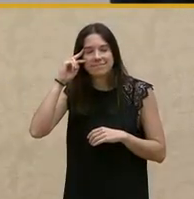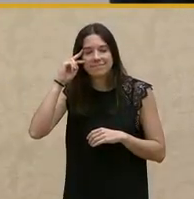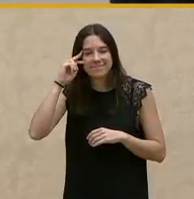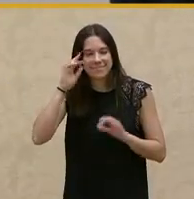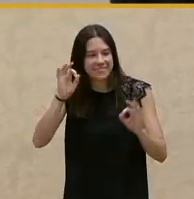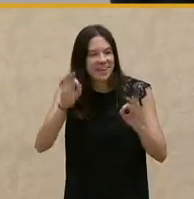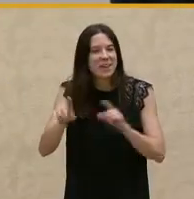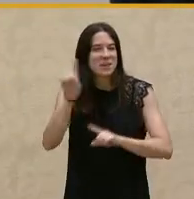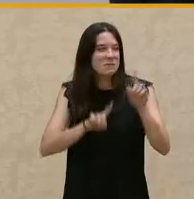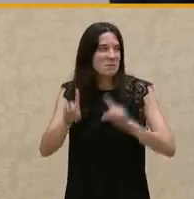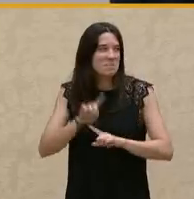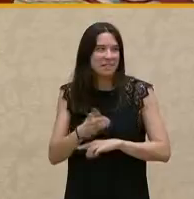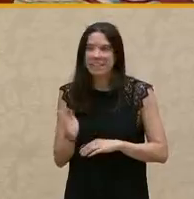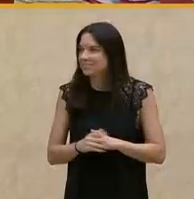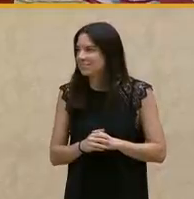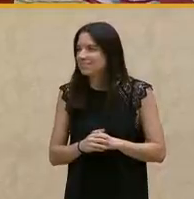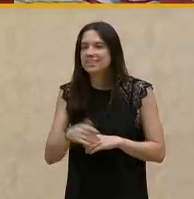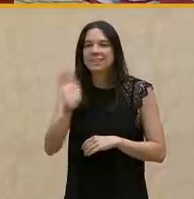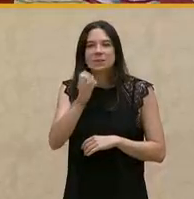Adelante. -Hola. Buenas tardes a todos y